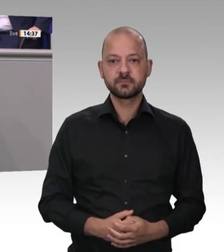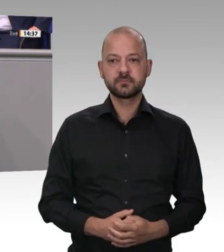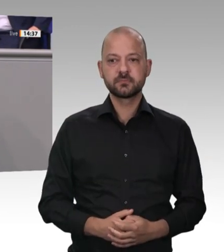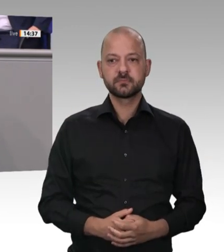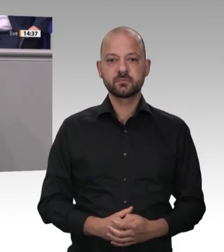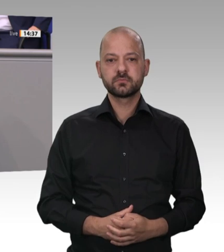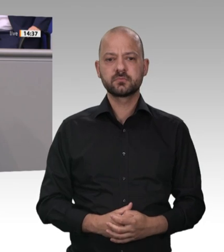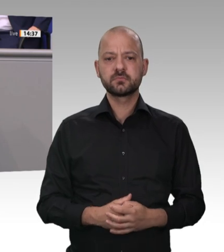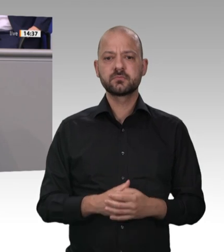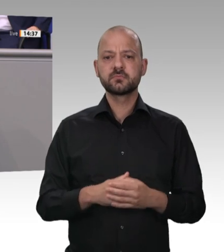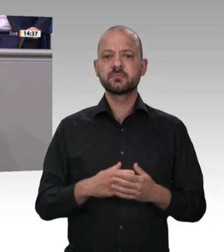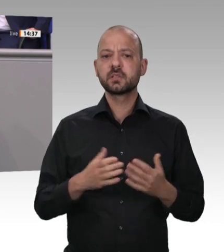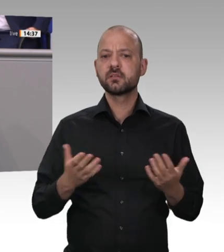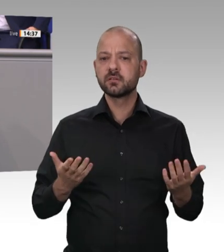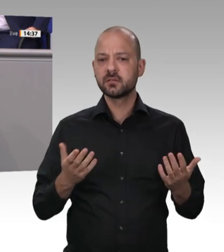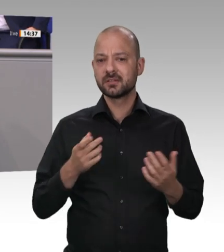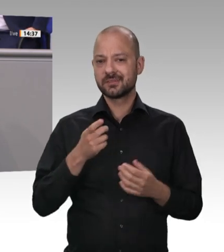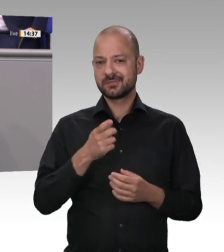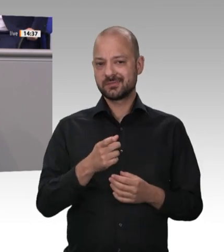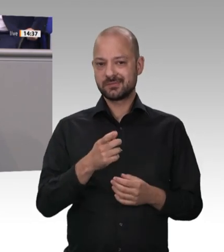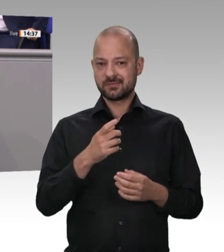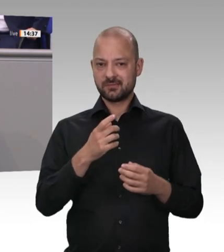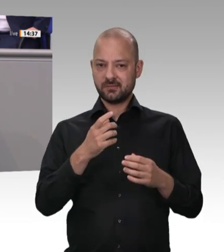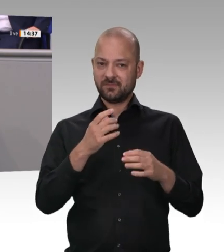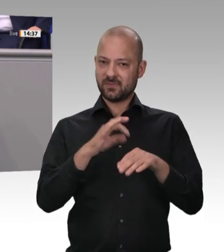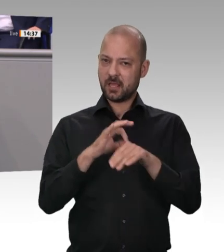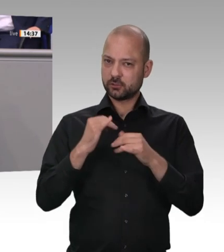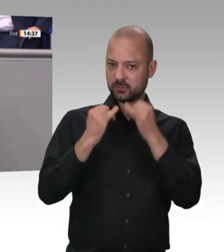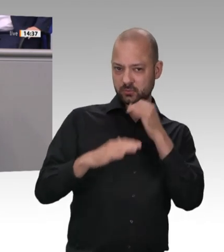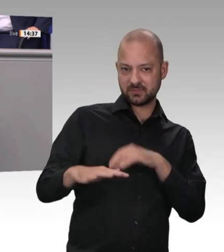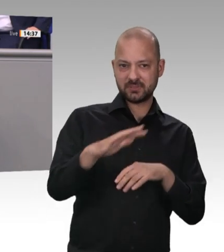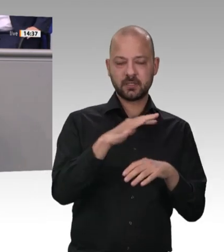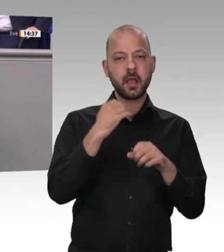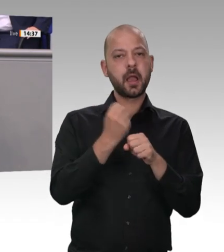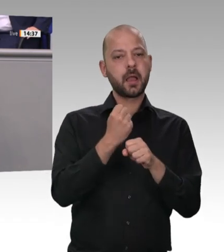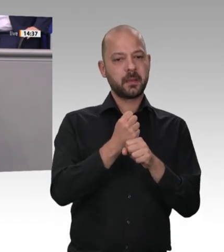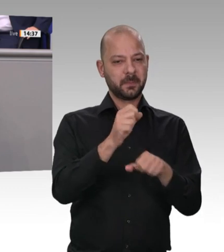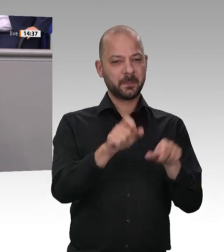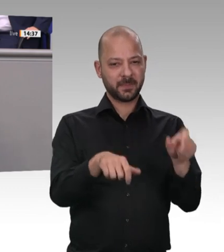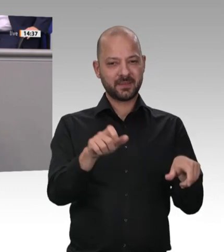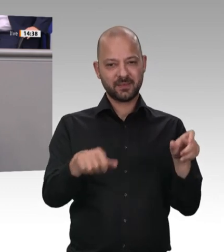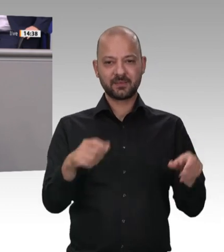Bundestag sind sich einig, dass Missstände beseitigt werden müssen. Nur das Wie wird